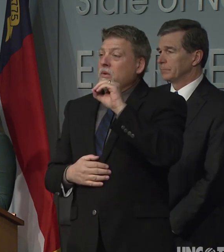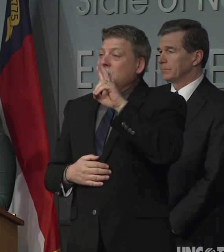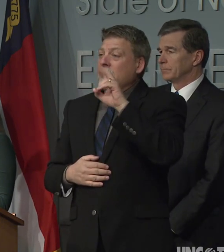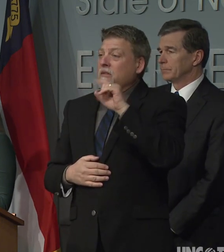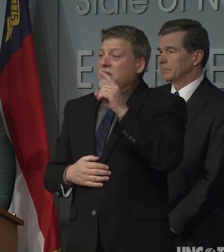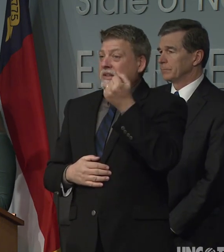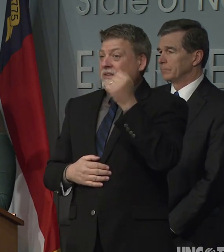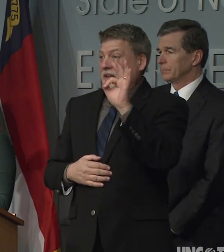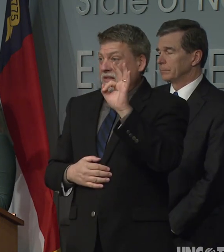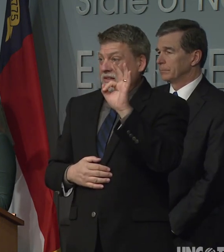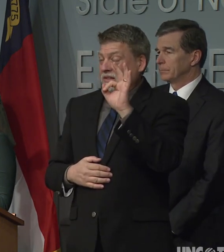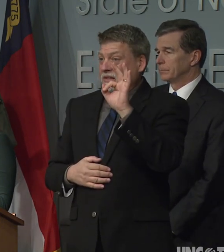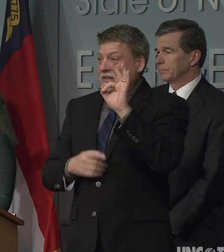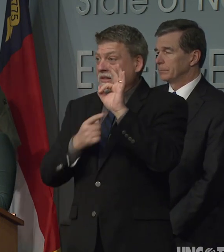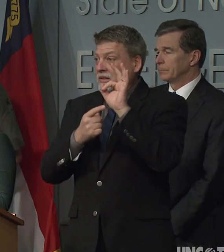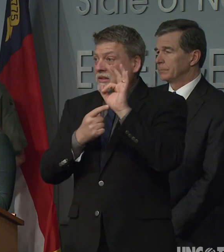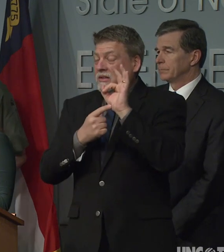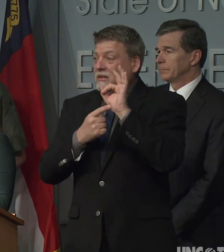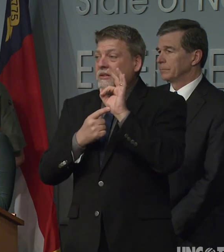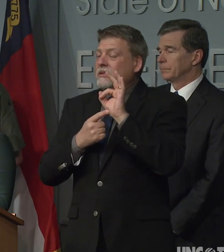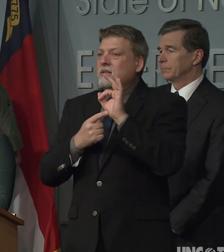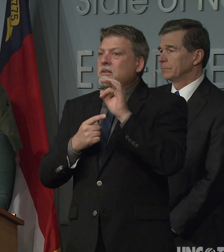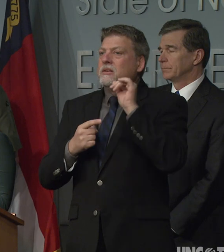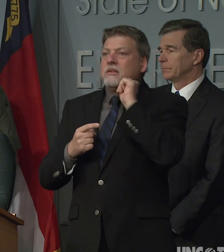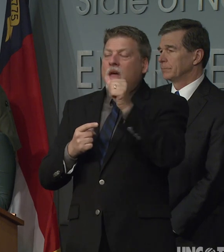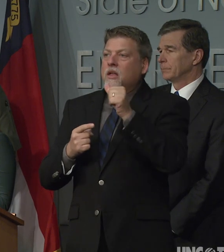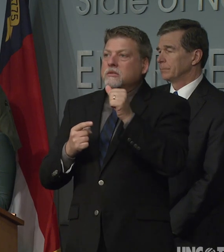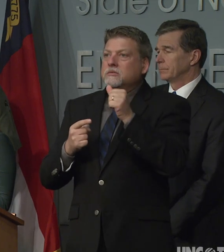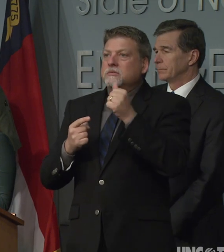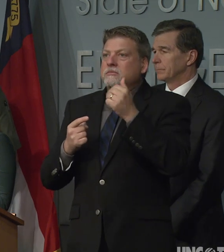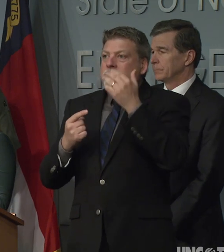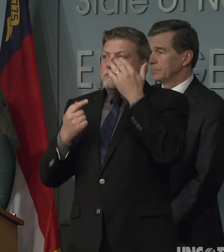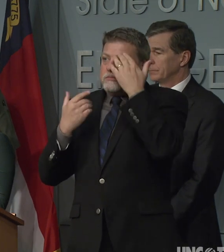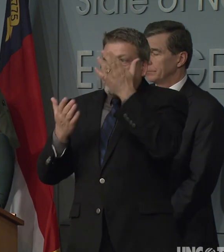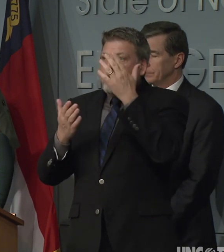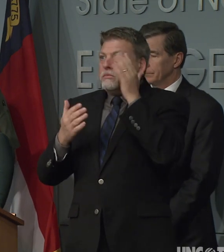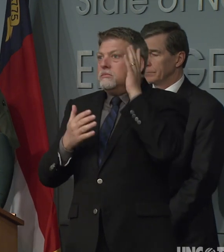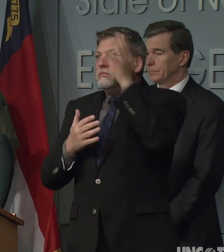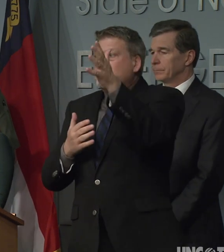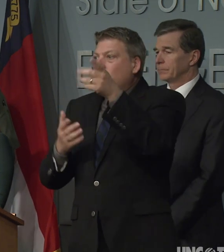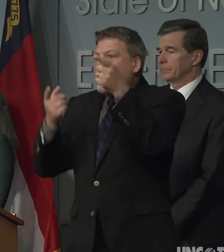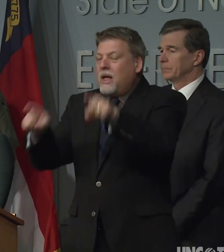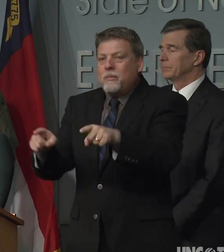este trabajo deseo concluir recordándoles a todos que el costo de Kobe y diecinueve en Carolina del Norte no es